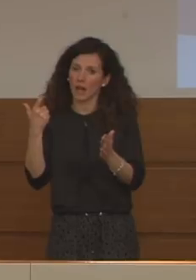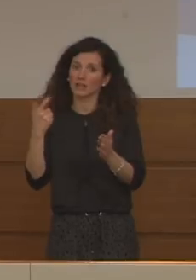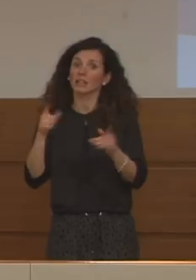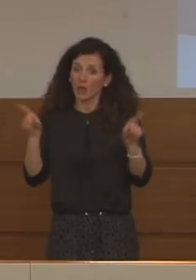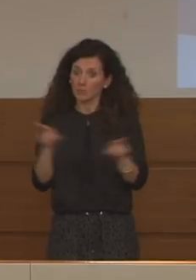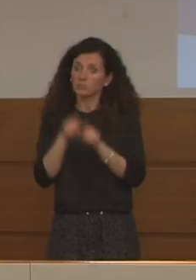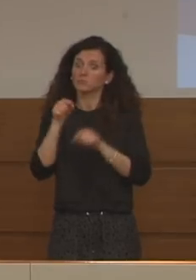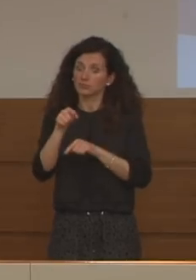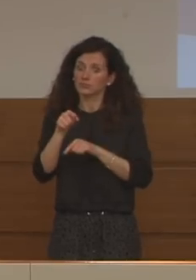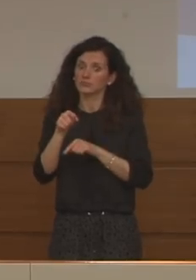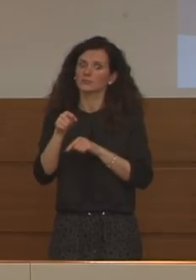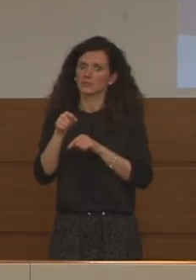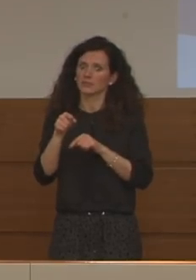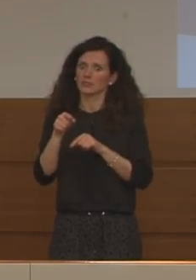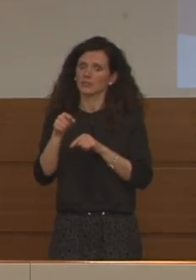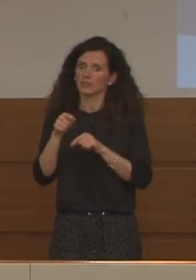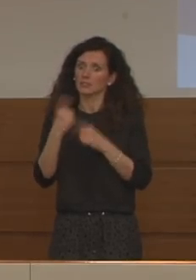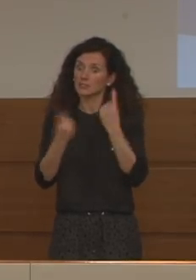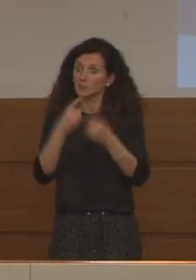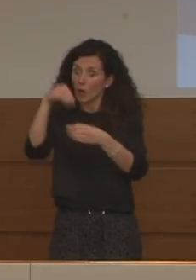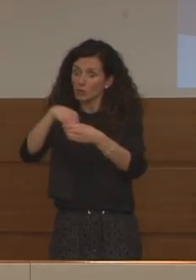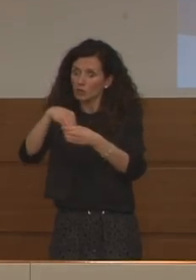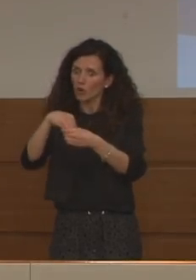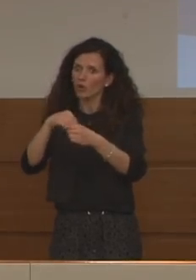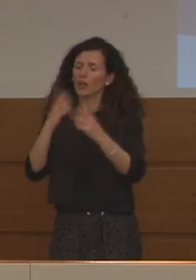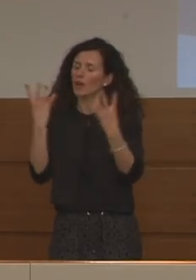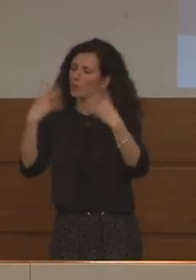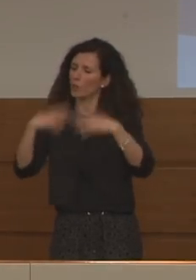gamba funzioni bene. Probabilmente in qualche modo la